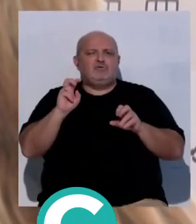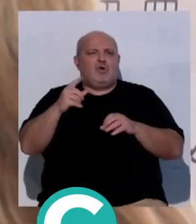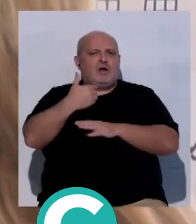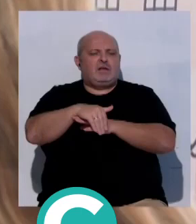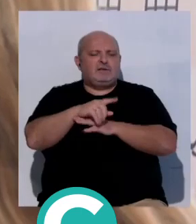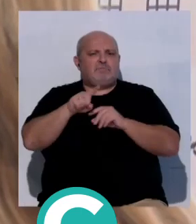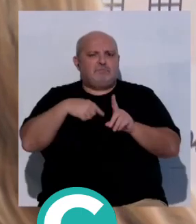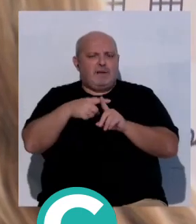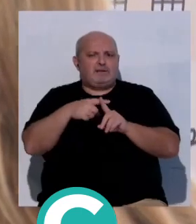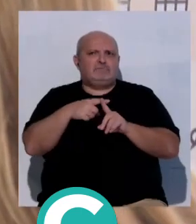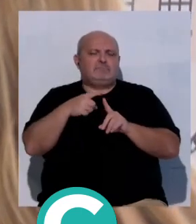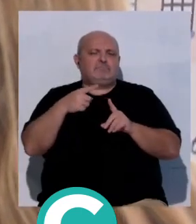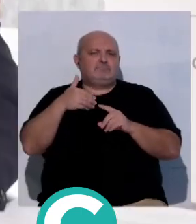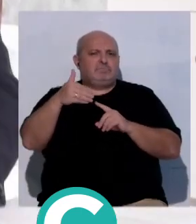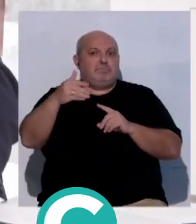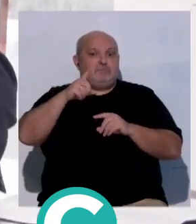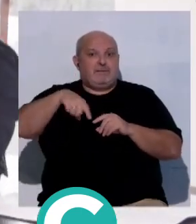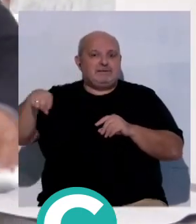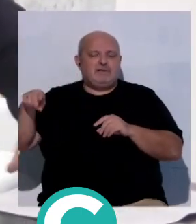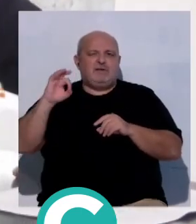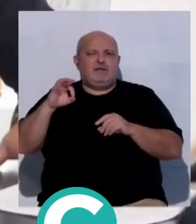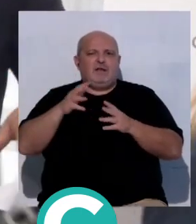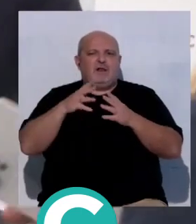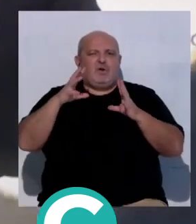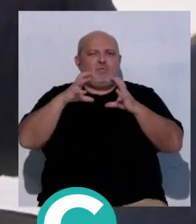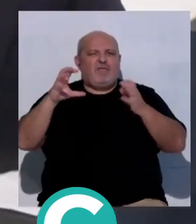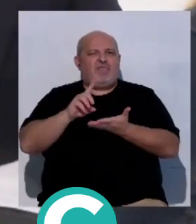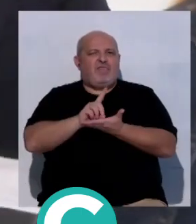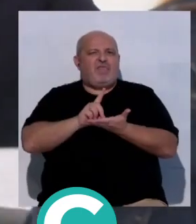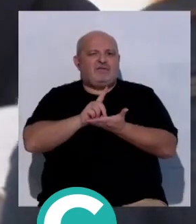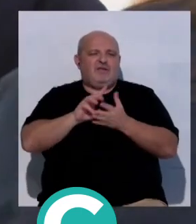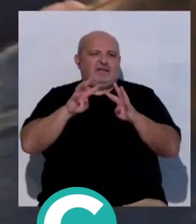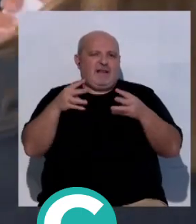sino que también estará en los próximos meses en la gran nube de datos que conforma internet la